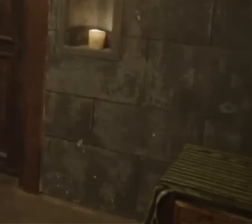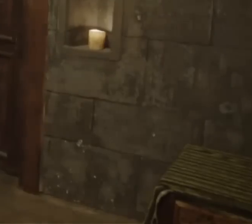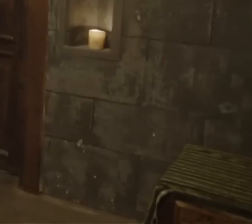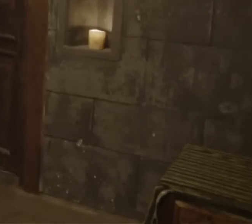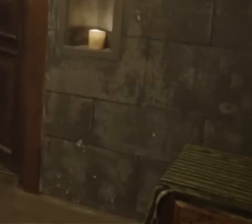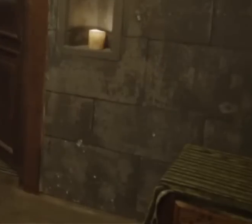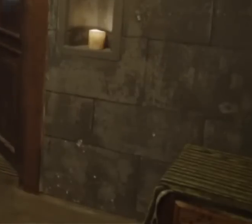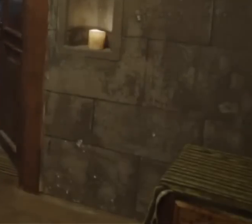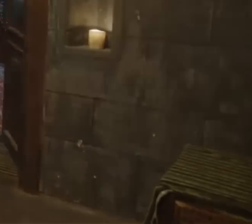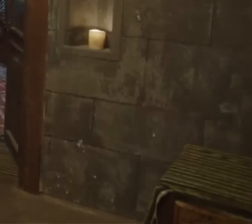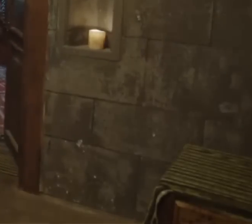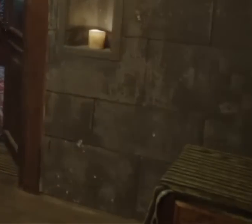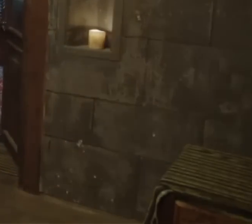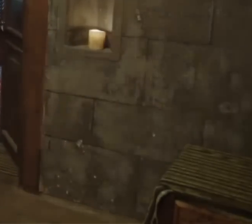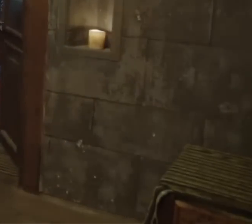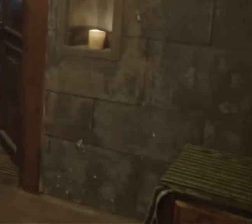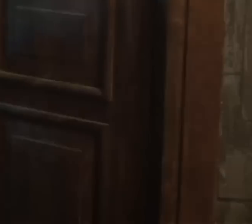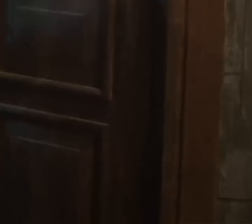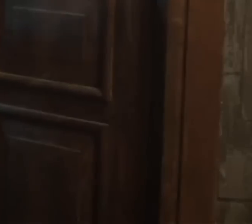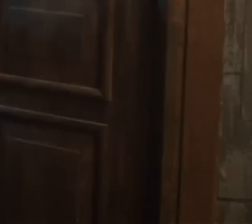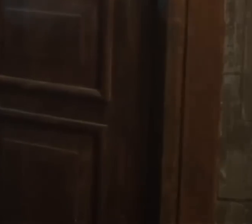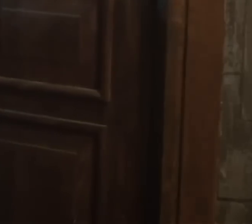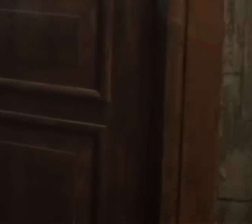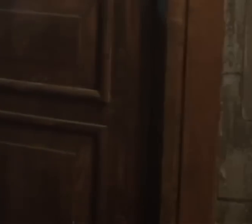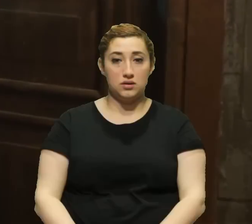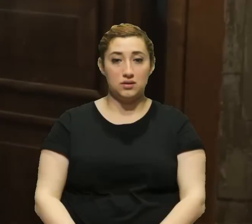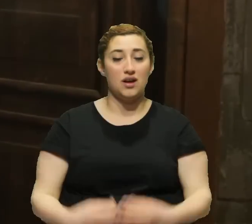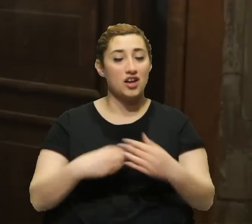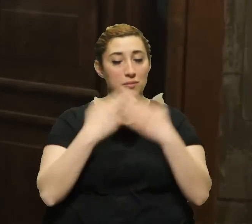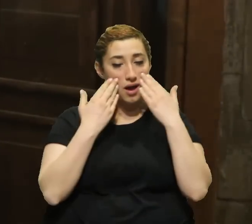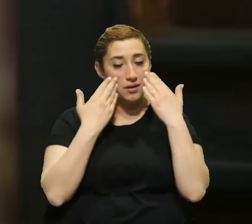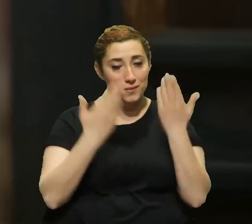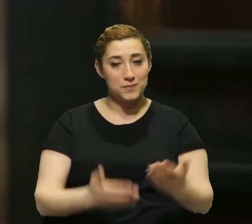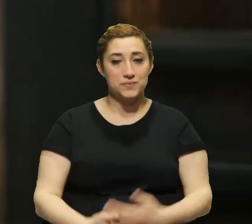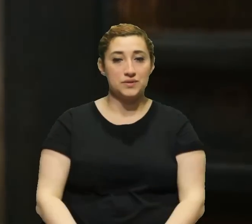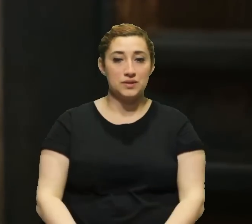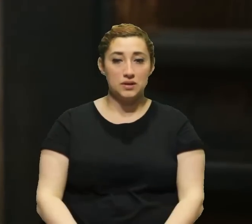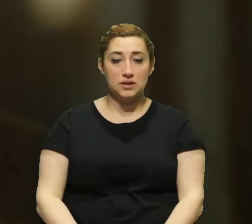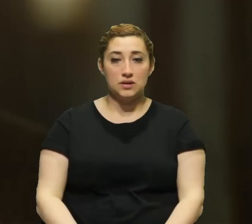(Kapı gıcırtısı sesi) Akşamınız hayrola.